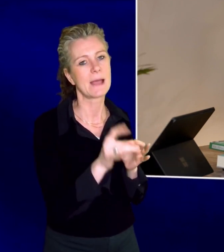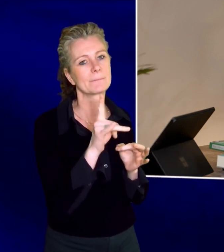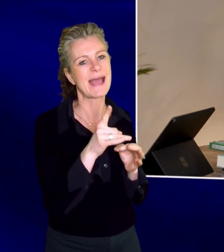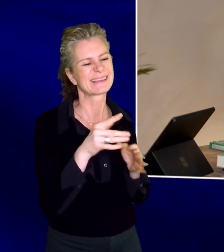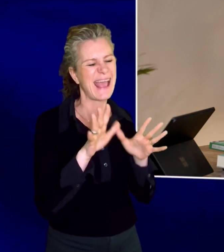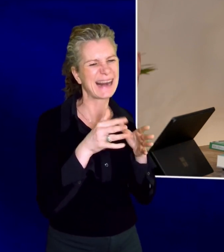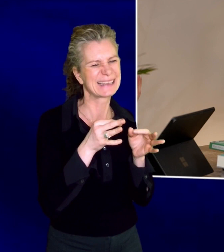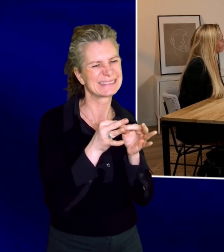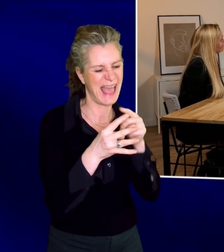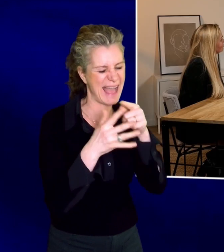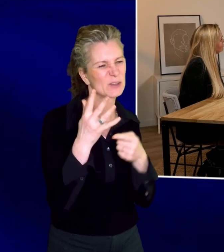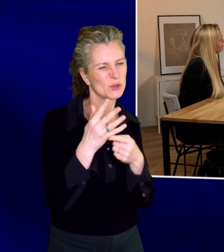Dus voor je het weet, zit je weer in een taak 1.